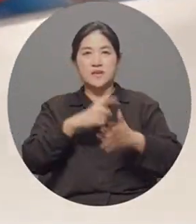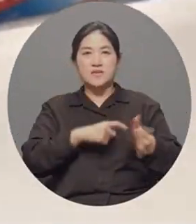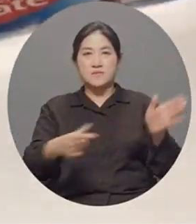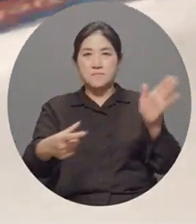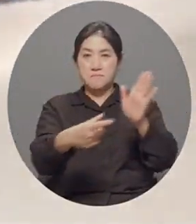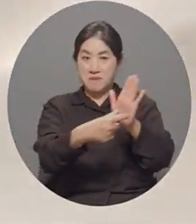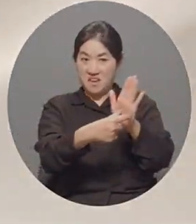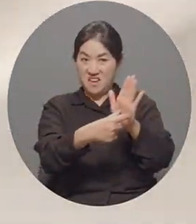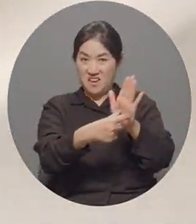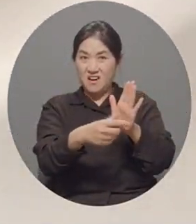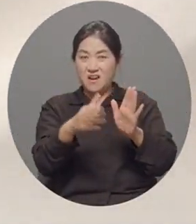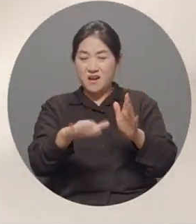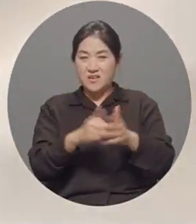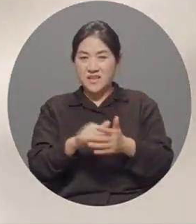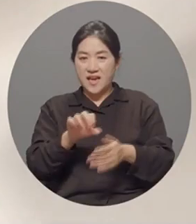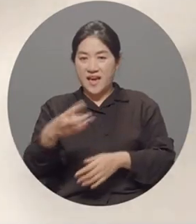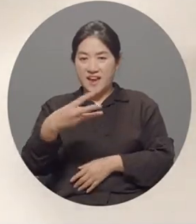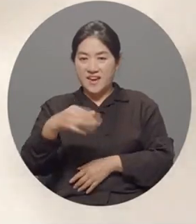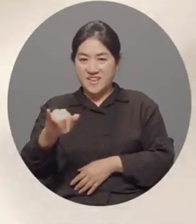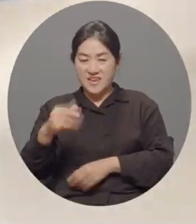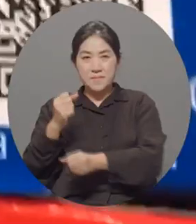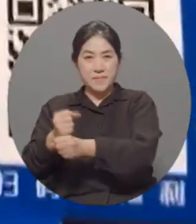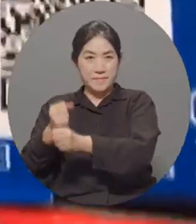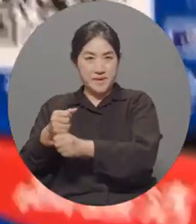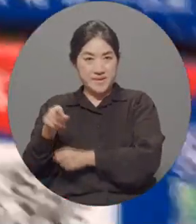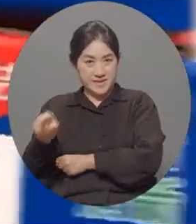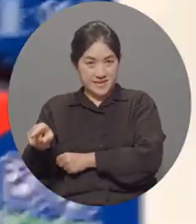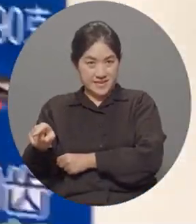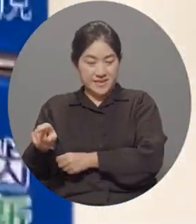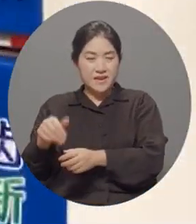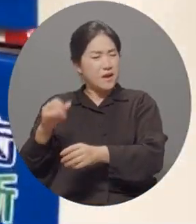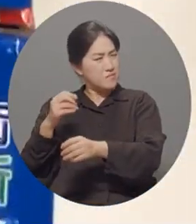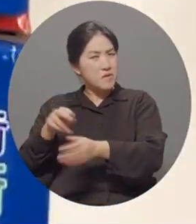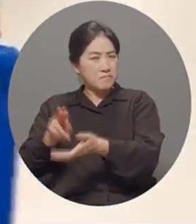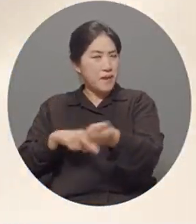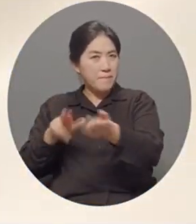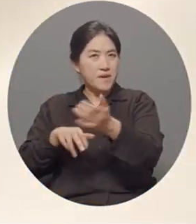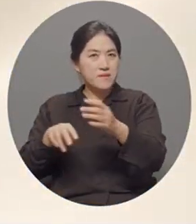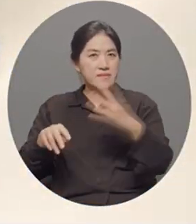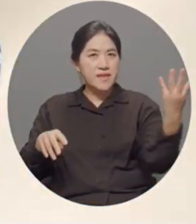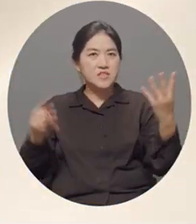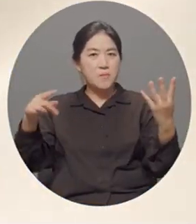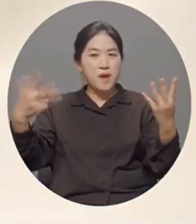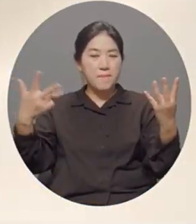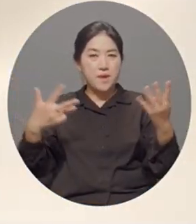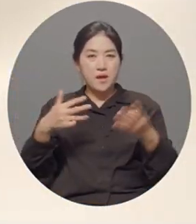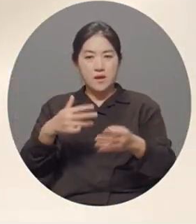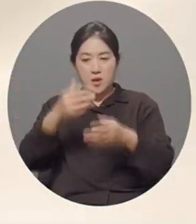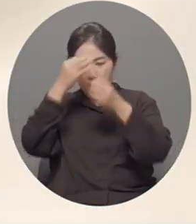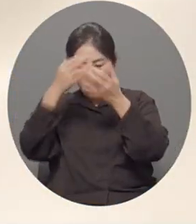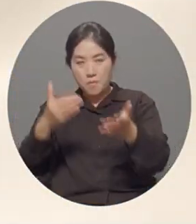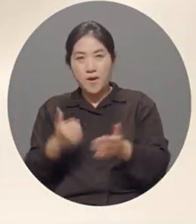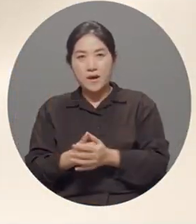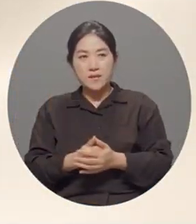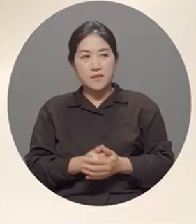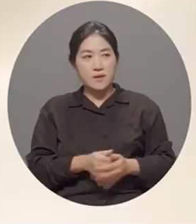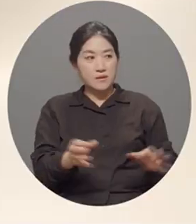(기자) 유명 글로벌 회사의 이름이 찍힌치약이지만 알리익스프레스에서 판매한 가격은 4개에 1800원.